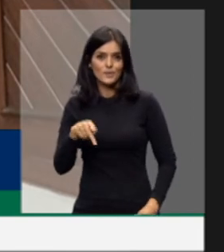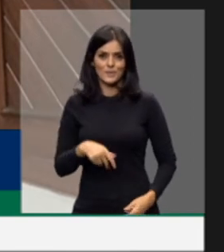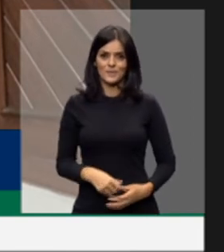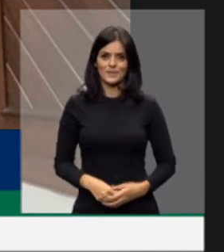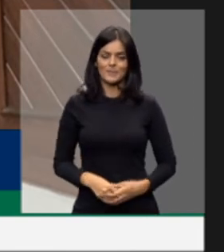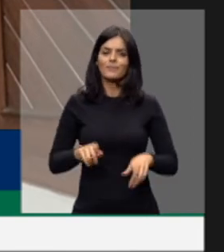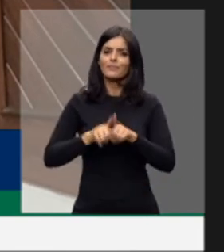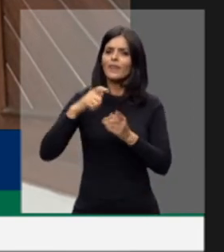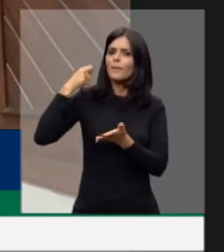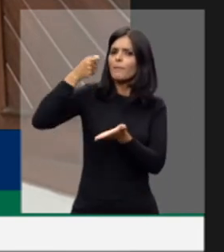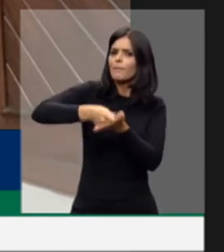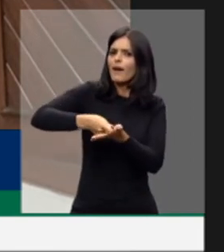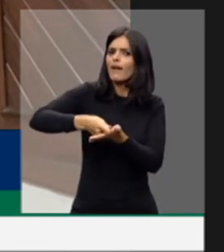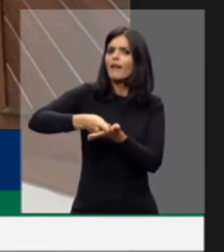REDE DE APROXIMADAMENTE 3